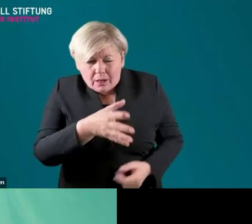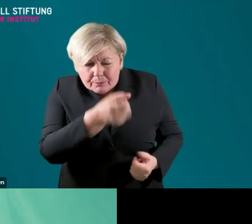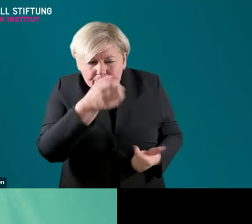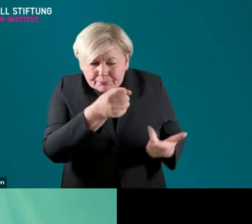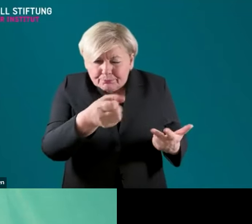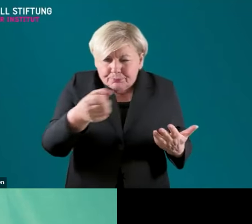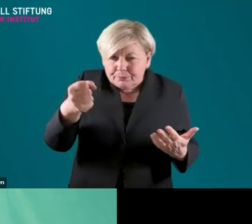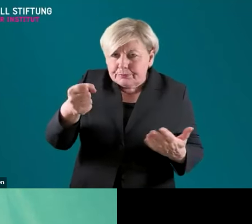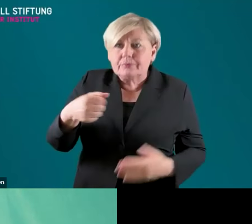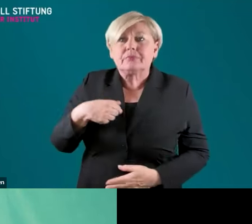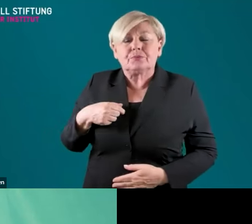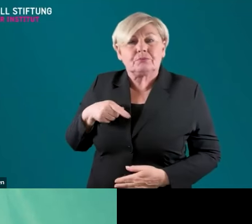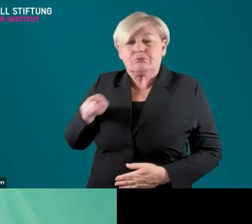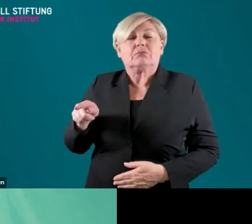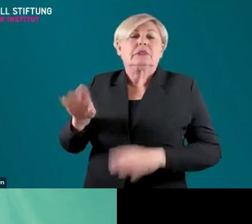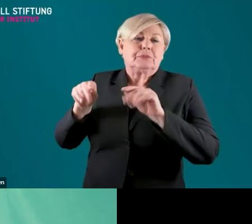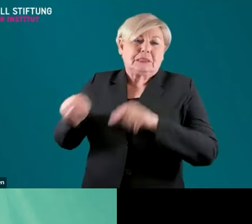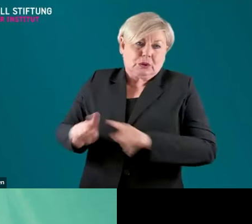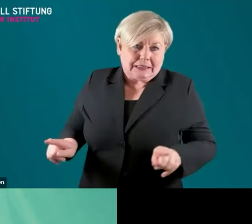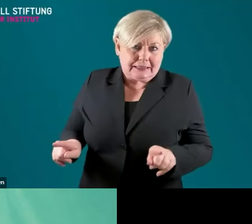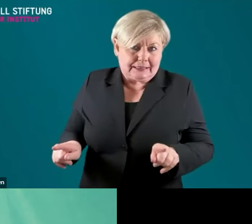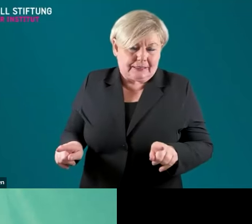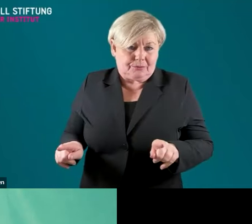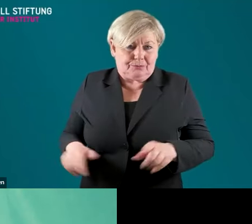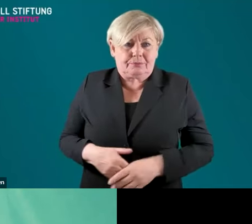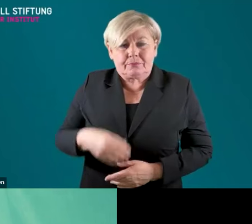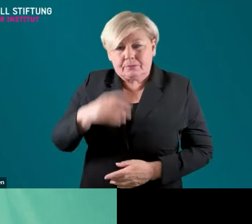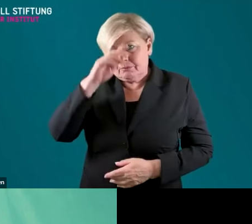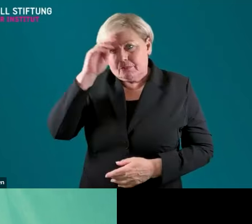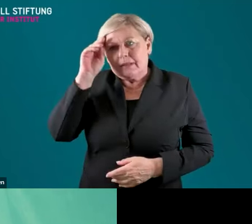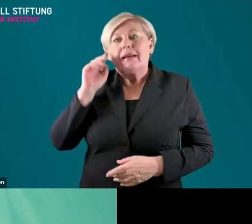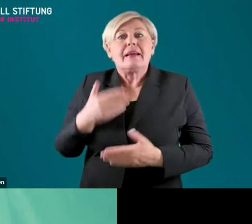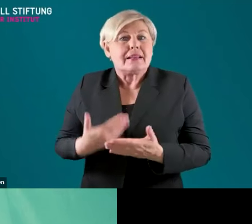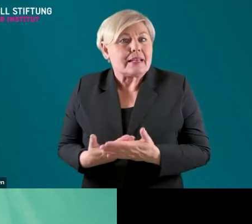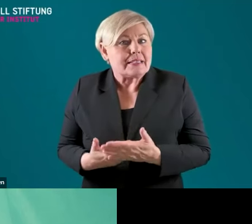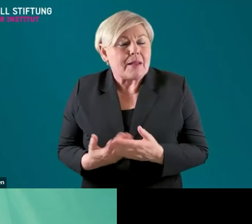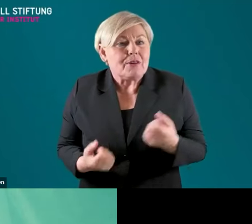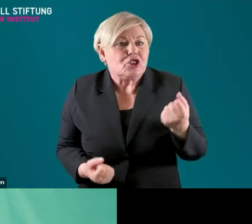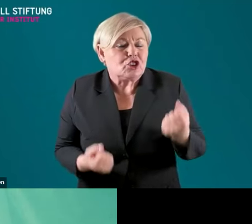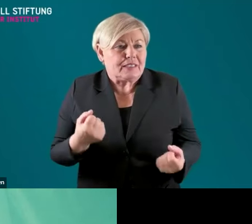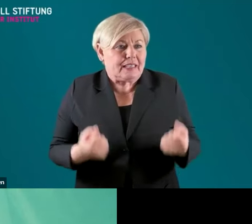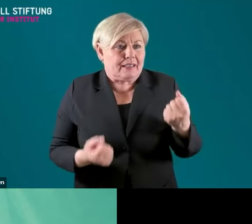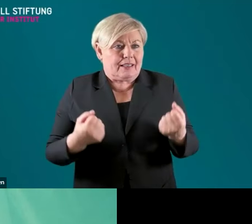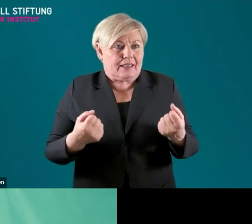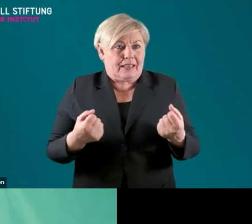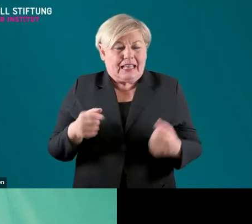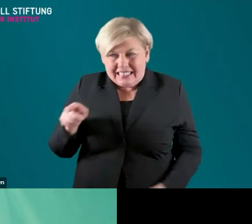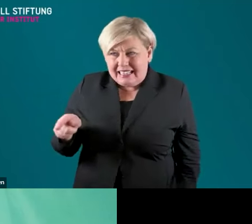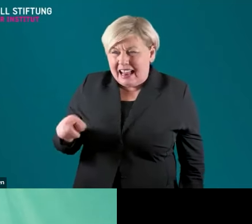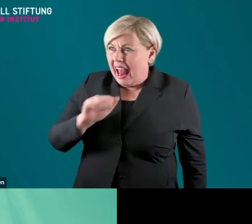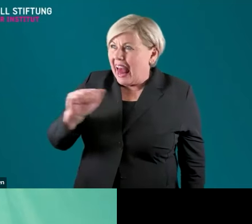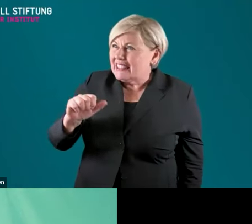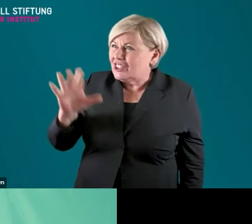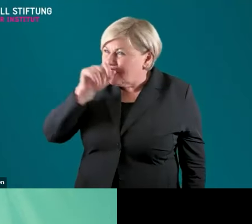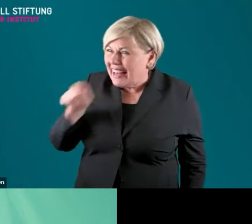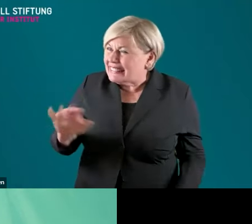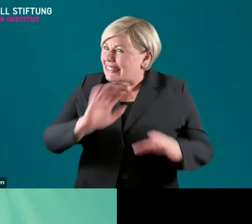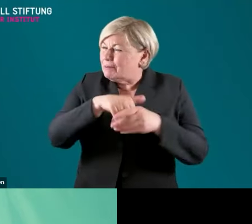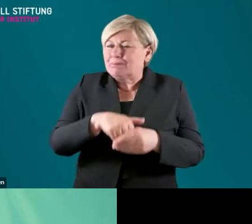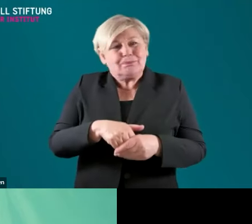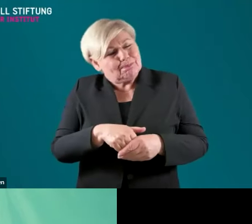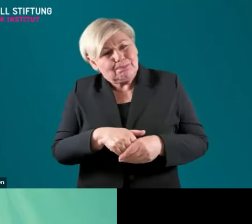die würde sie nicht verwenden. Deswegen ist es halt sehr schwierig, sie dort einzubauen. Jetzt, aus meiner Sicht von diesem Diskursatlas.